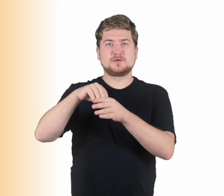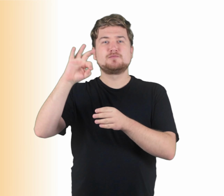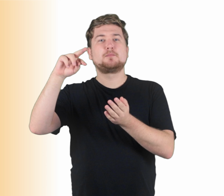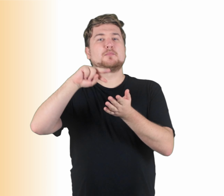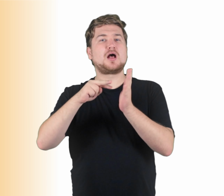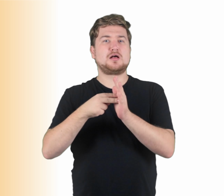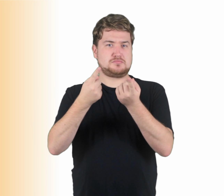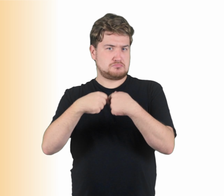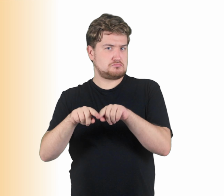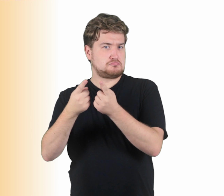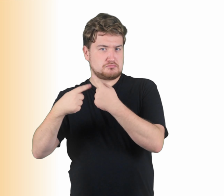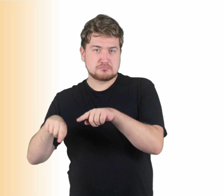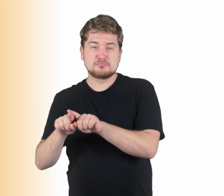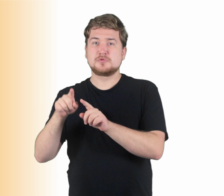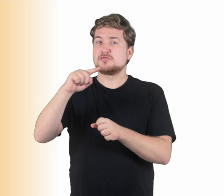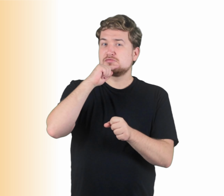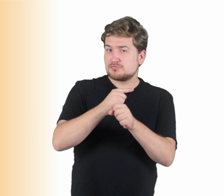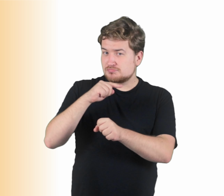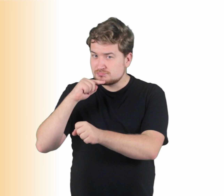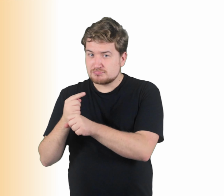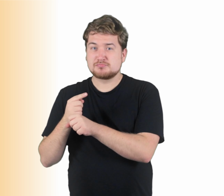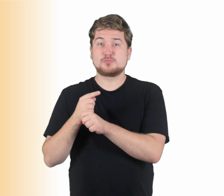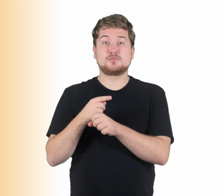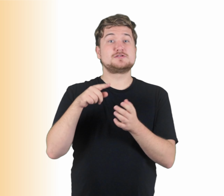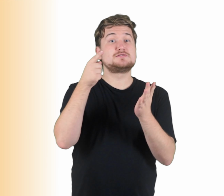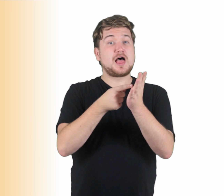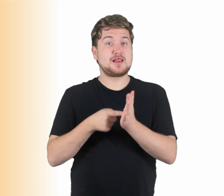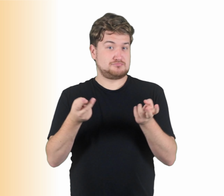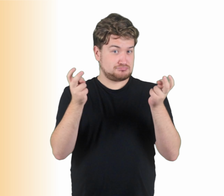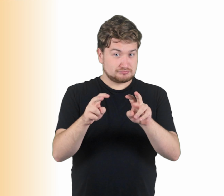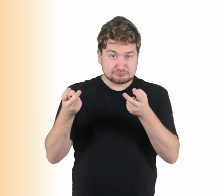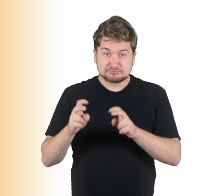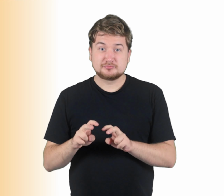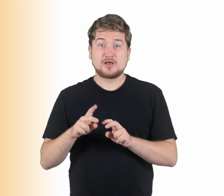który realizuje swoje zamierzenia, podejmuje decyzje, stawia sobie cele,